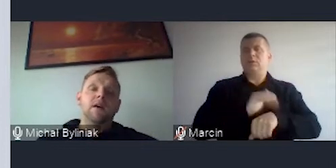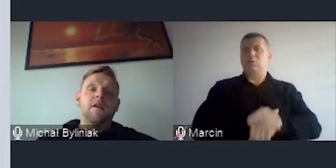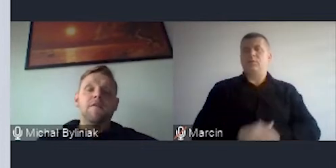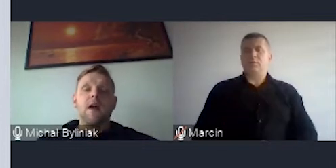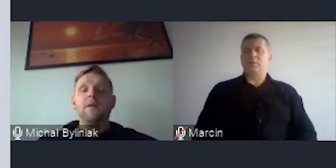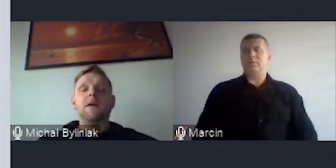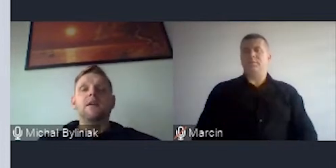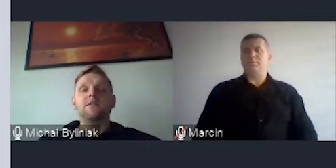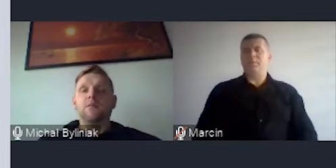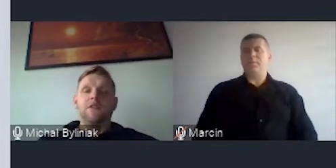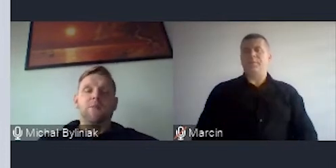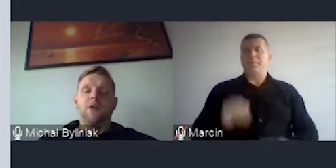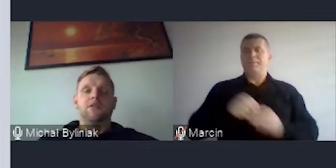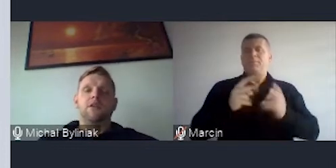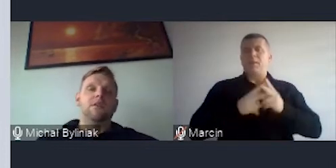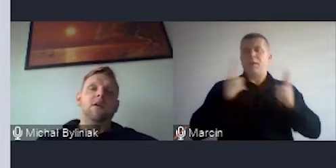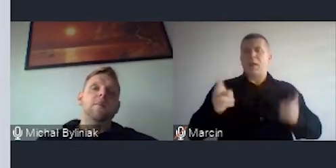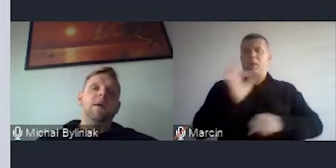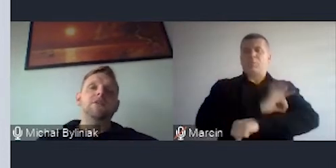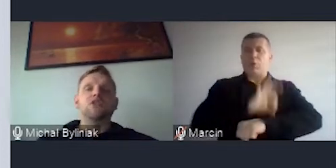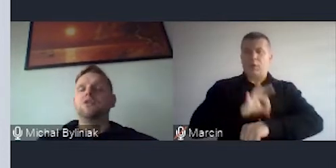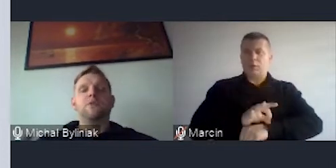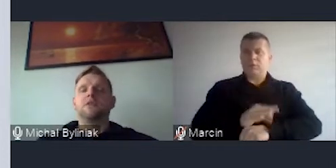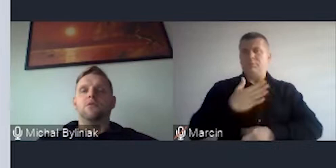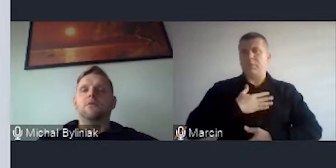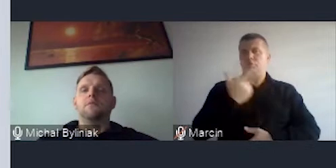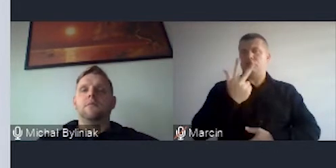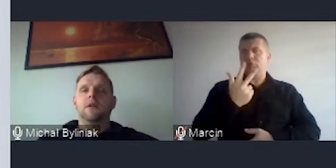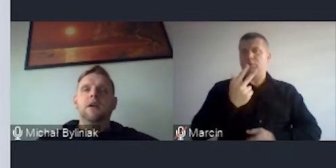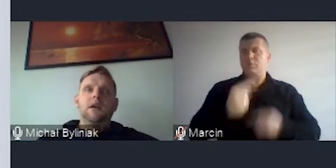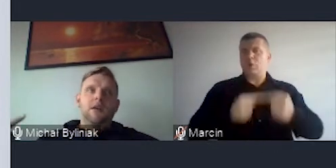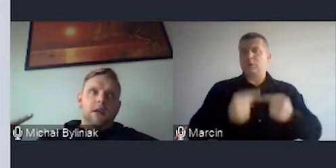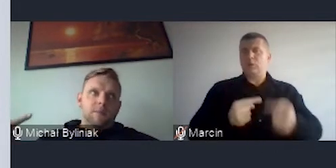W ramach zamówień w projekcie mamy trzy procedury.